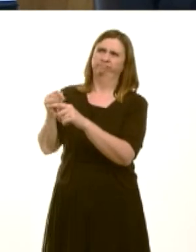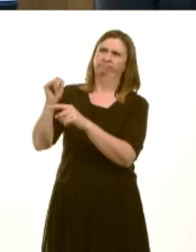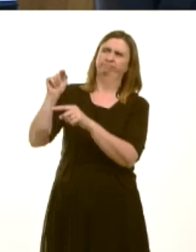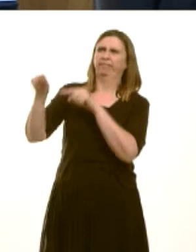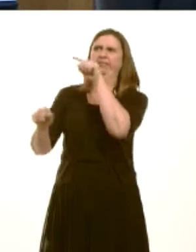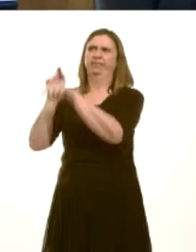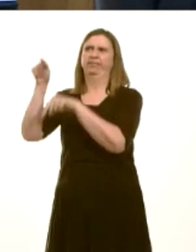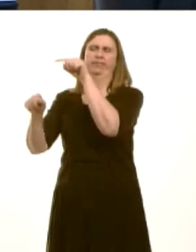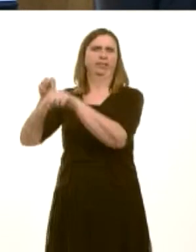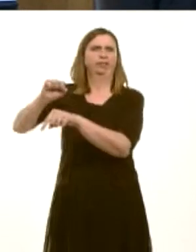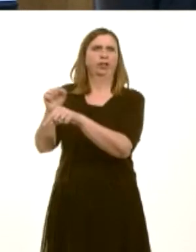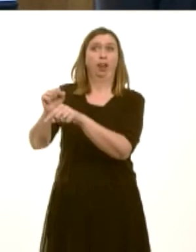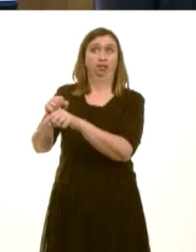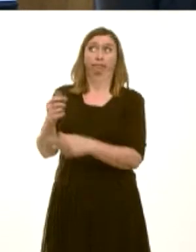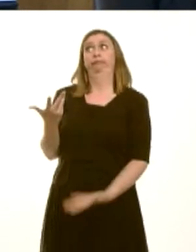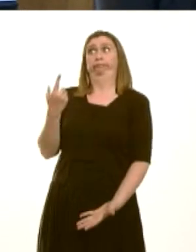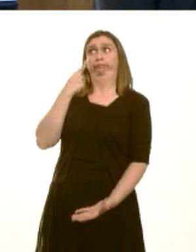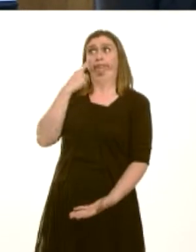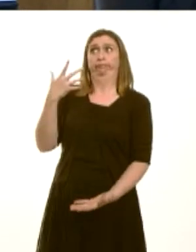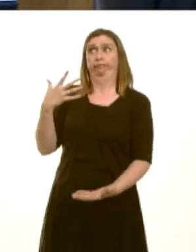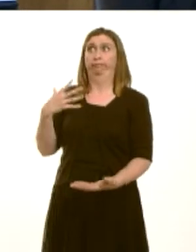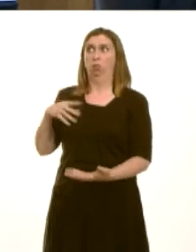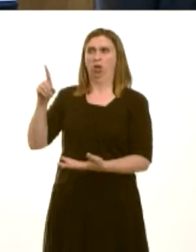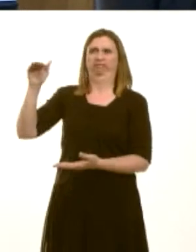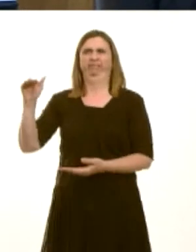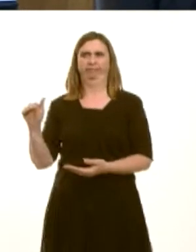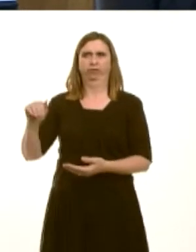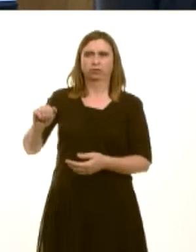SNP ddweud eu bod yn eich cefnogi chi fel plaid, ond hefyd dweud, ëNid ych chiín cael